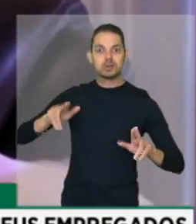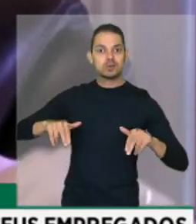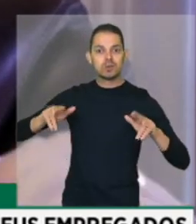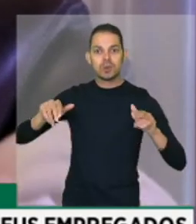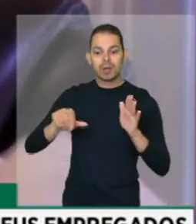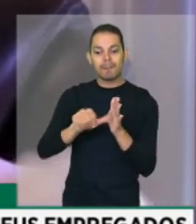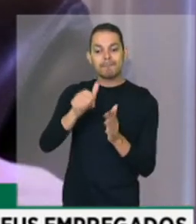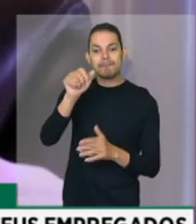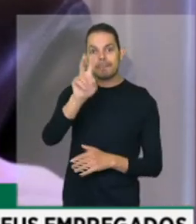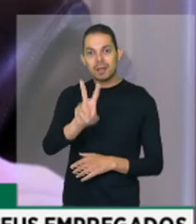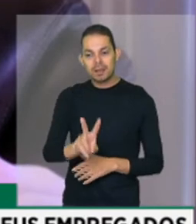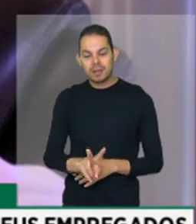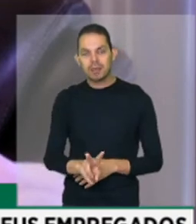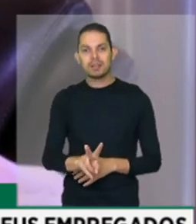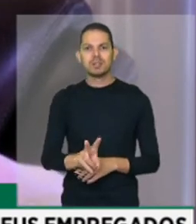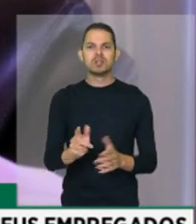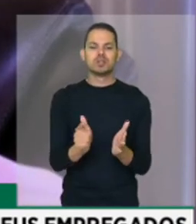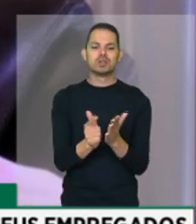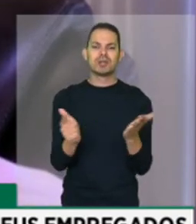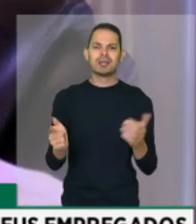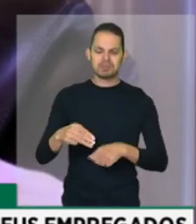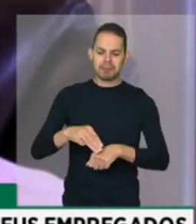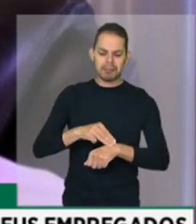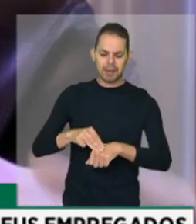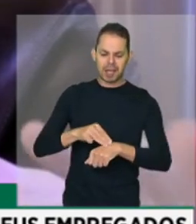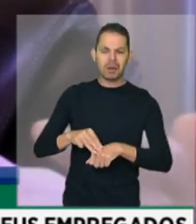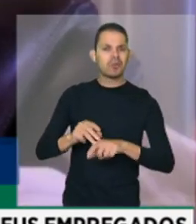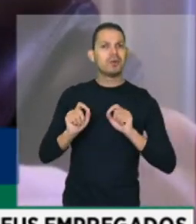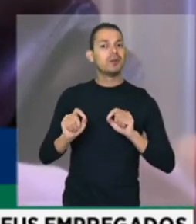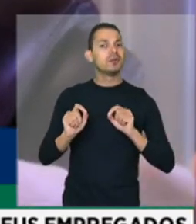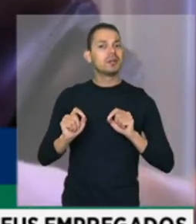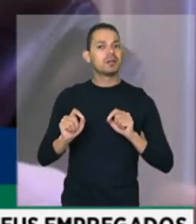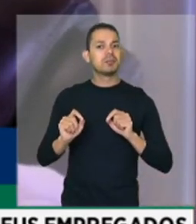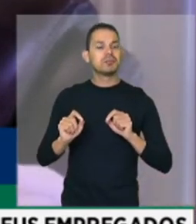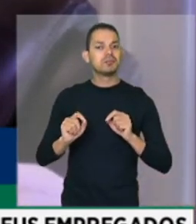NO BRASIL, COMO NUNCA VIVEMOS. JORNALISMO MARROM É AQUELE